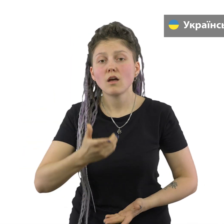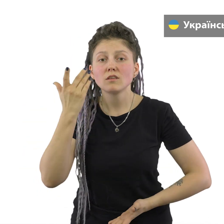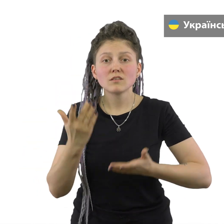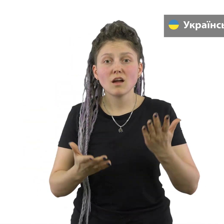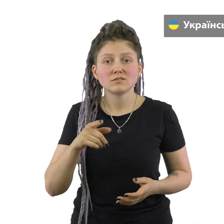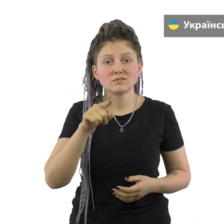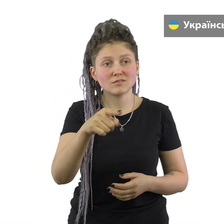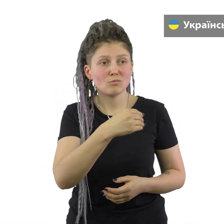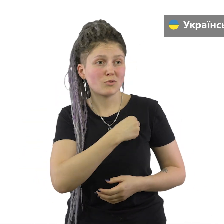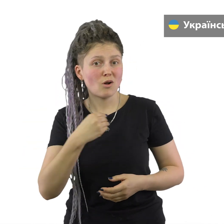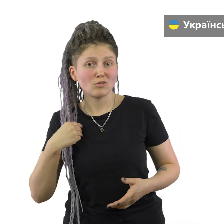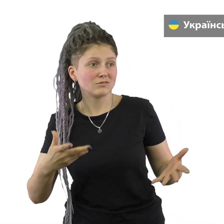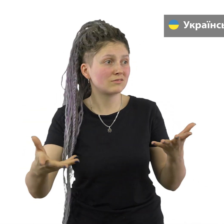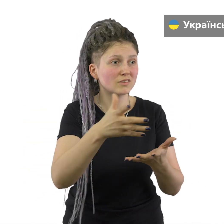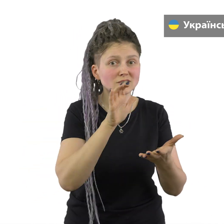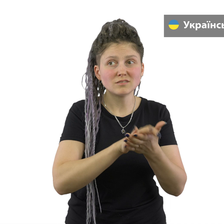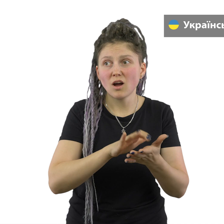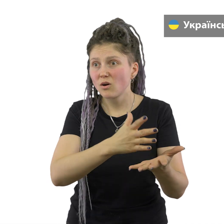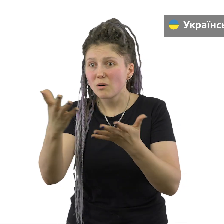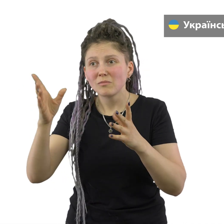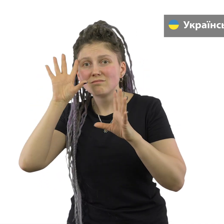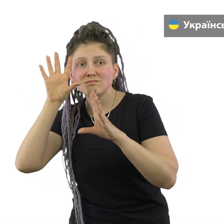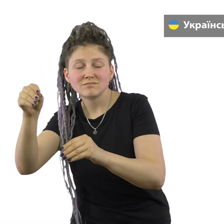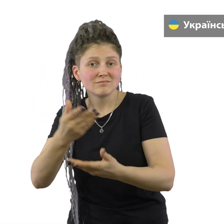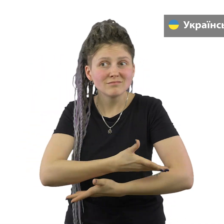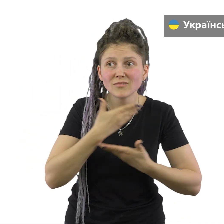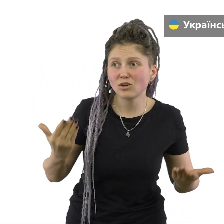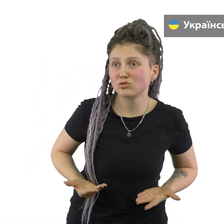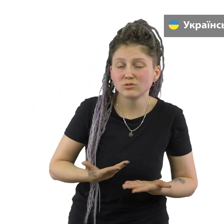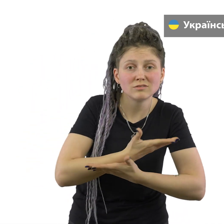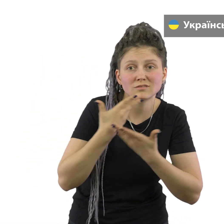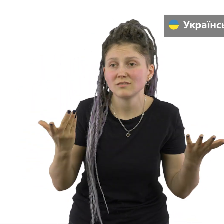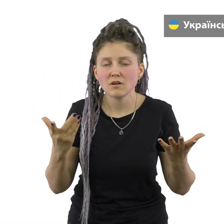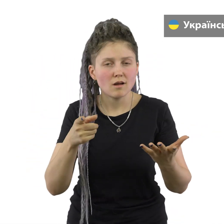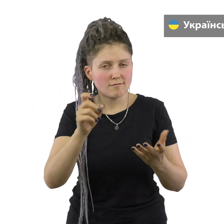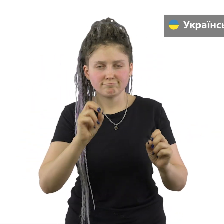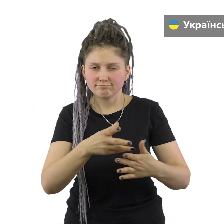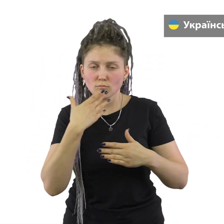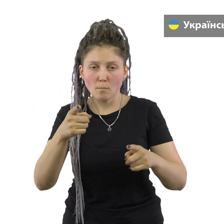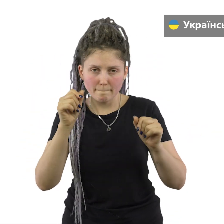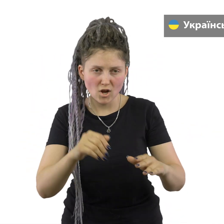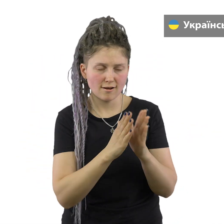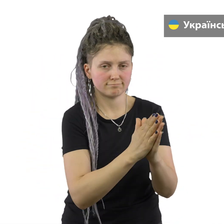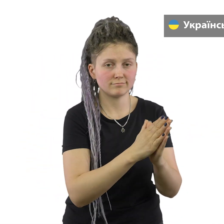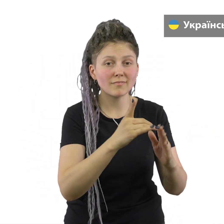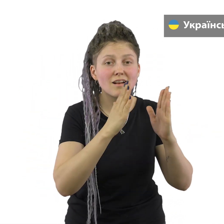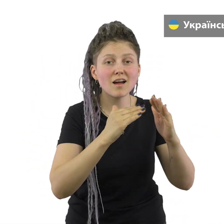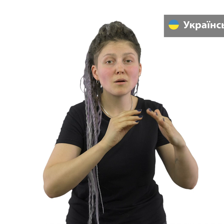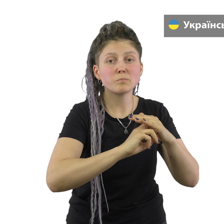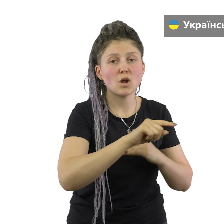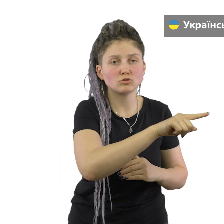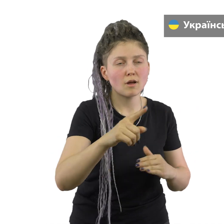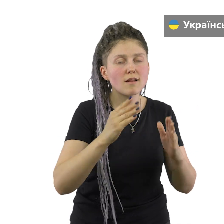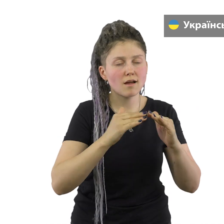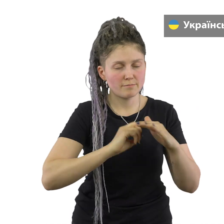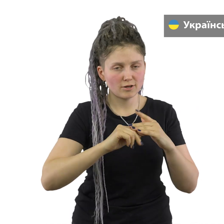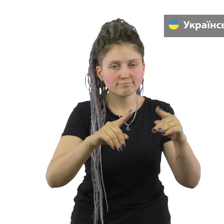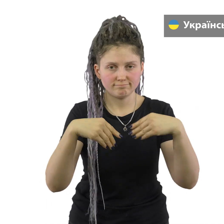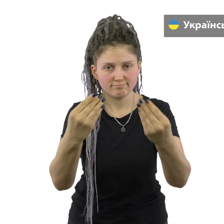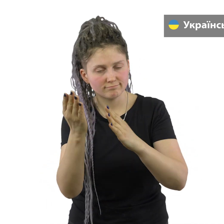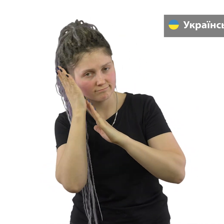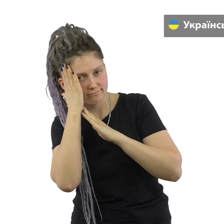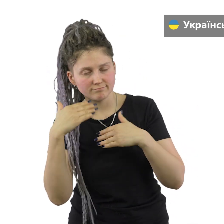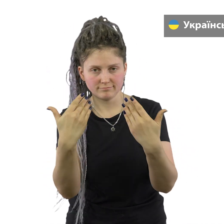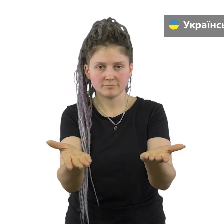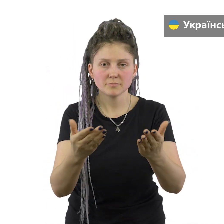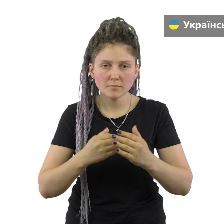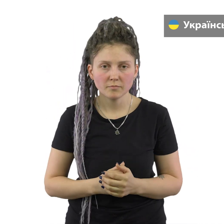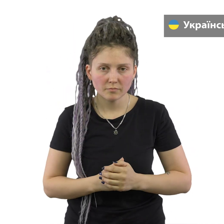Якщо у вас немає житла в Польщі, ви отримаєте необхідну інформацію в пунктах прийому біля кордону.